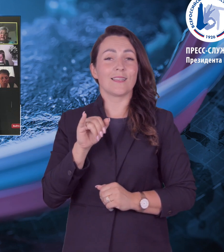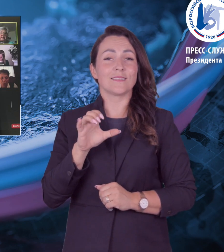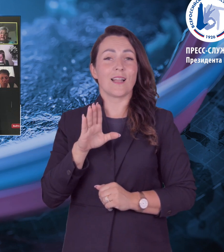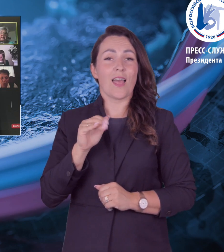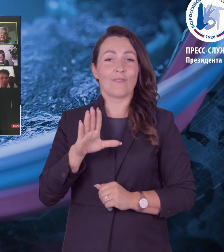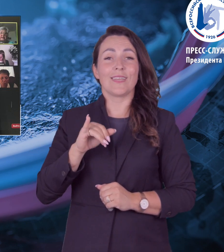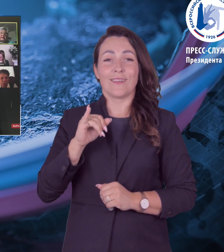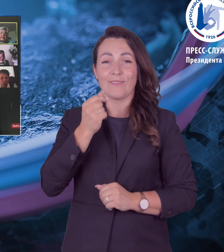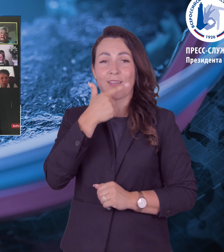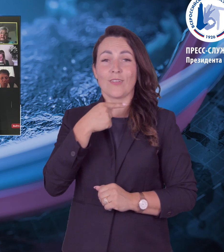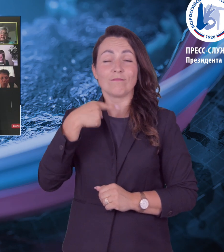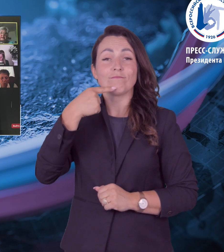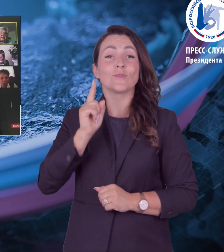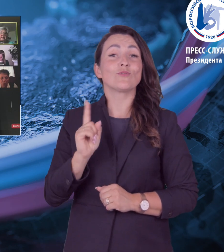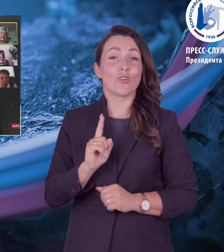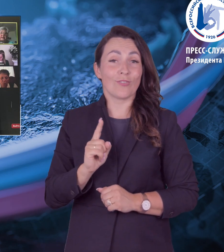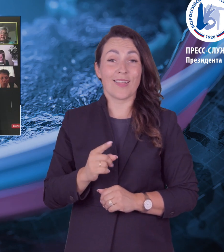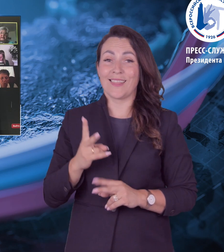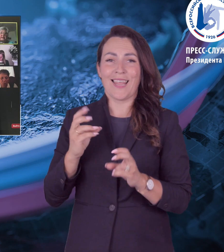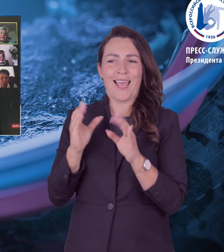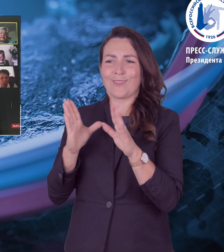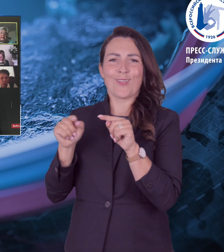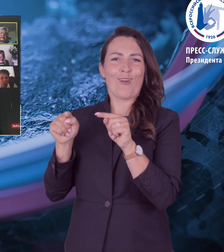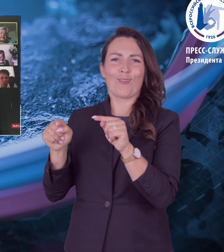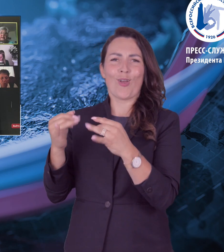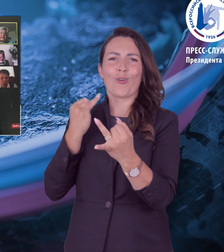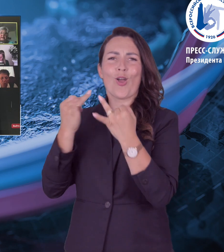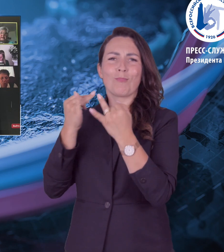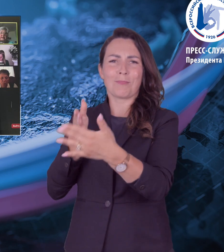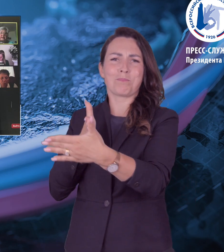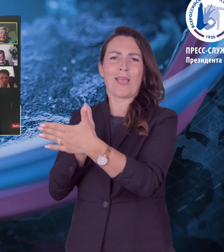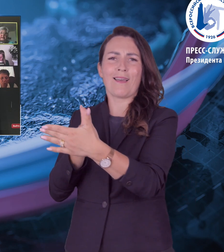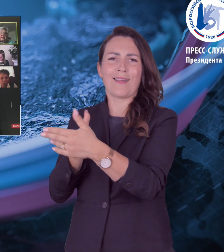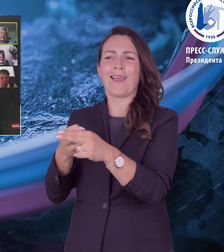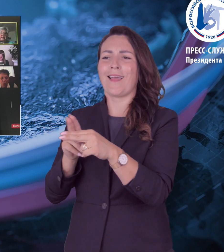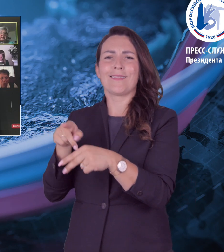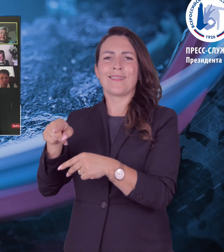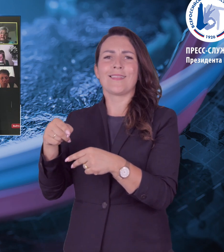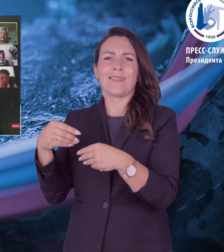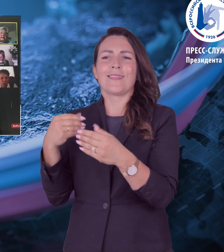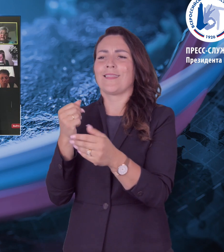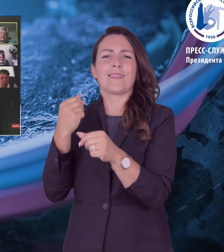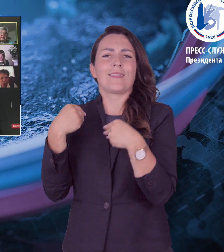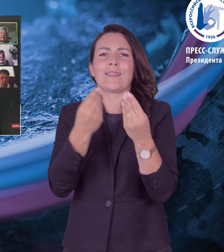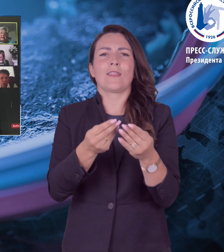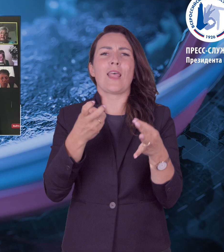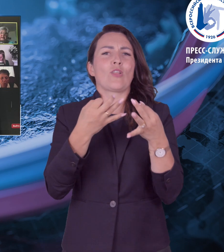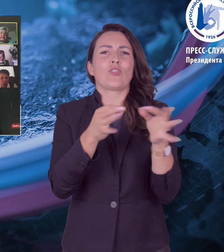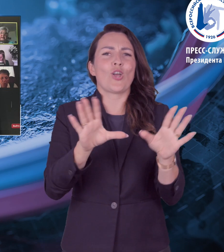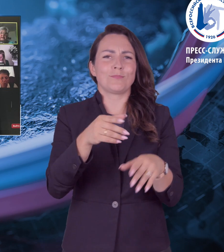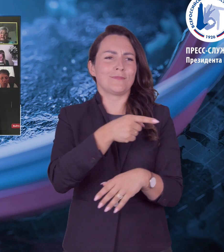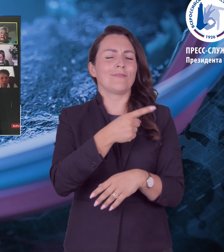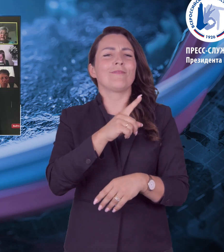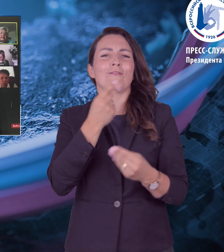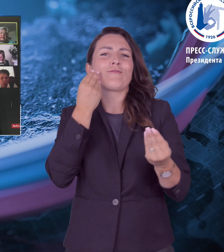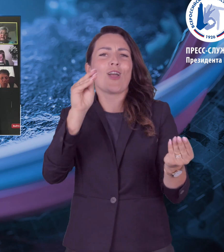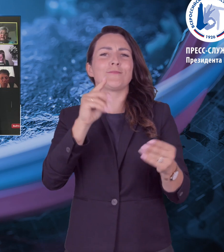«Не только коммуникативные барьеры делают недоступными качественное